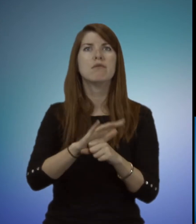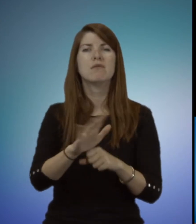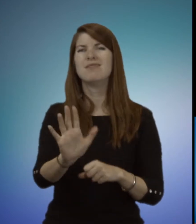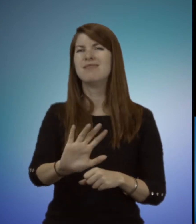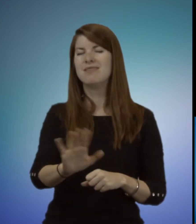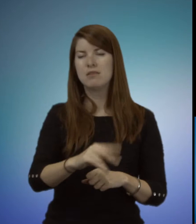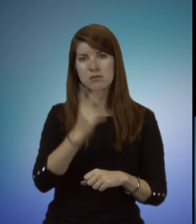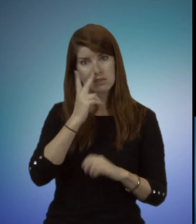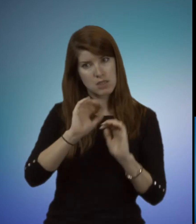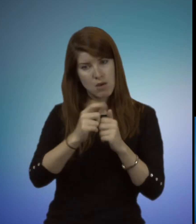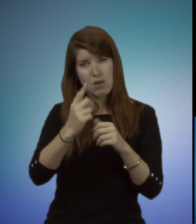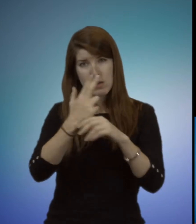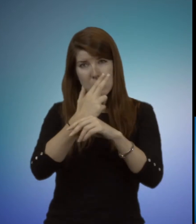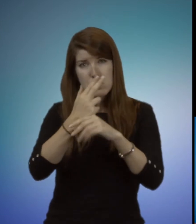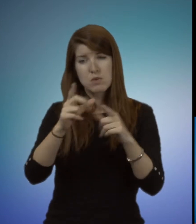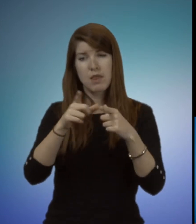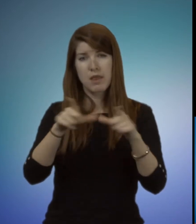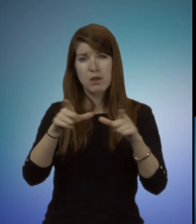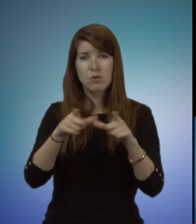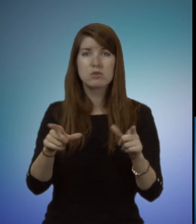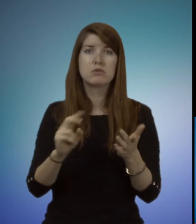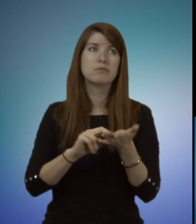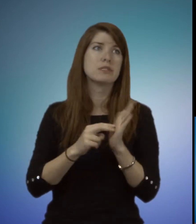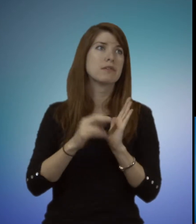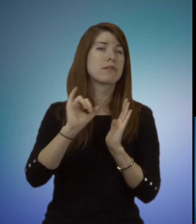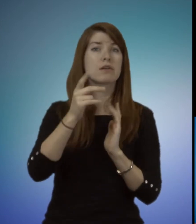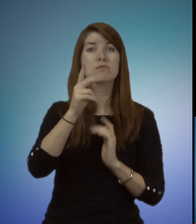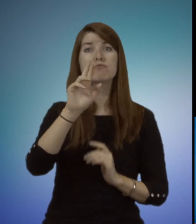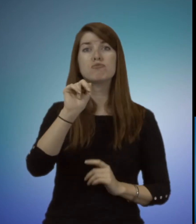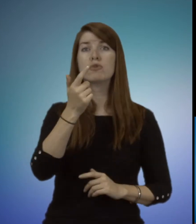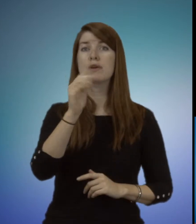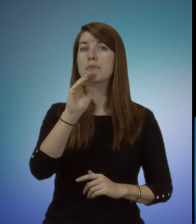Debemos saber cómo utilizan el lenguaje los niños, de manera que el desarrollo pragmático